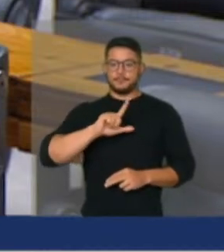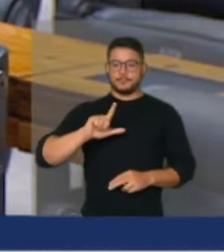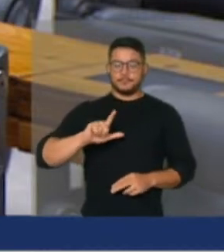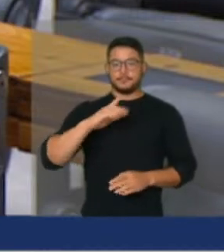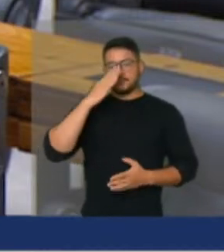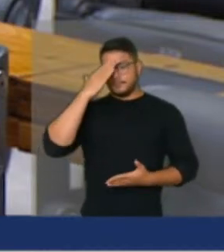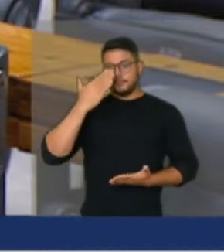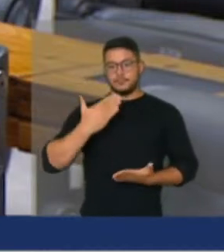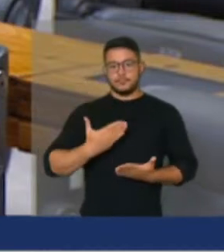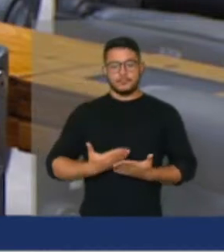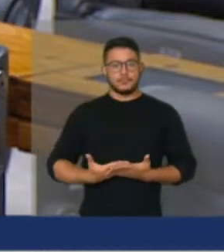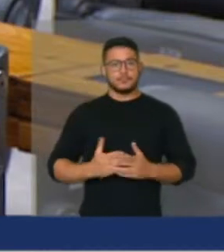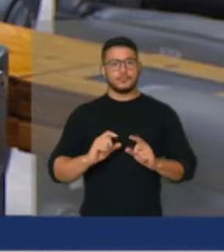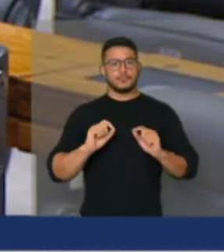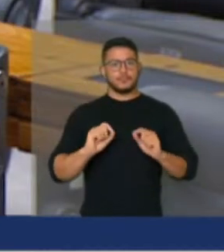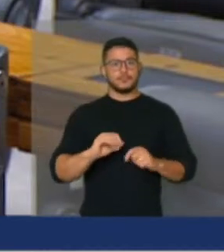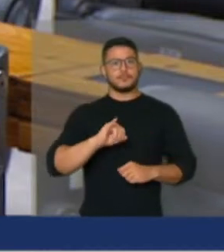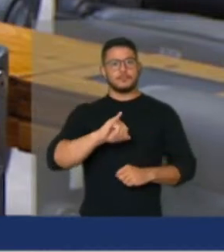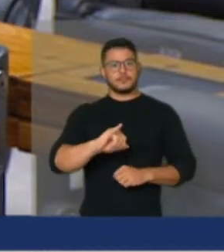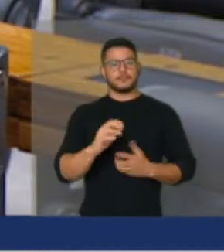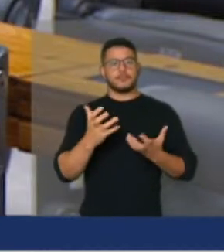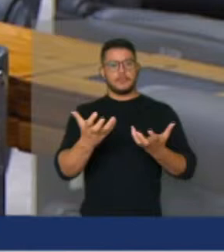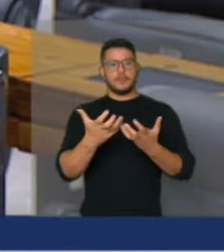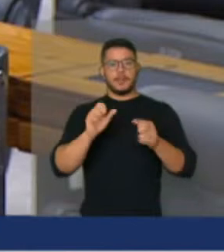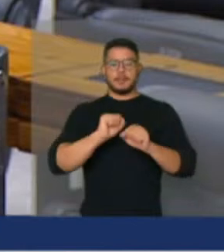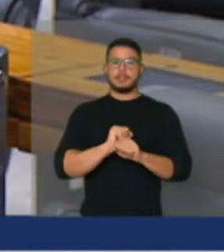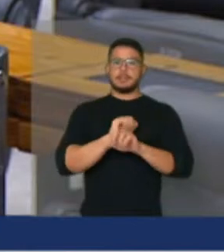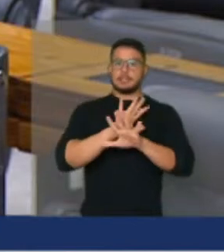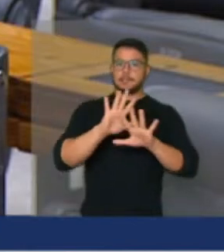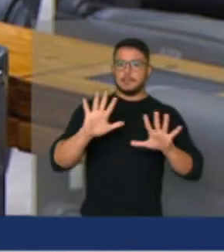NCIA, DE APURAR AS RESPONSABILIDADES QUE... QUE ISSO NÃO SERIA NECESSÁRIO.